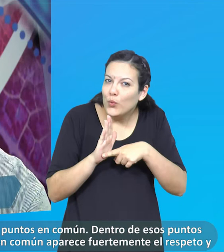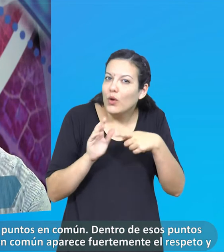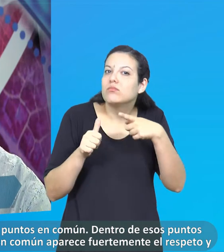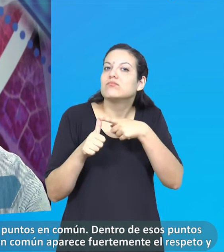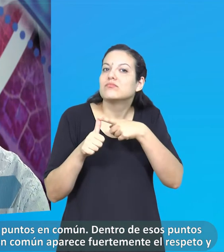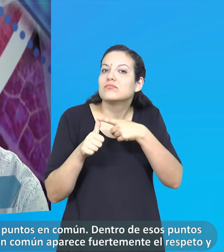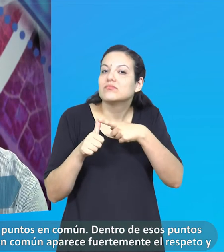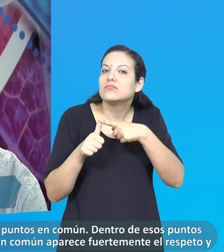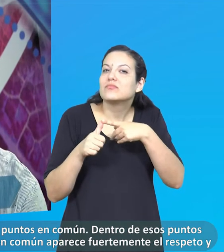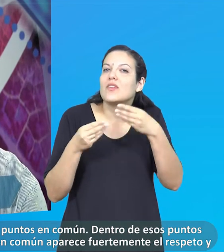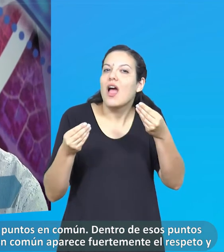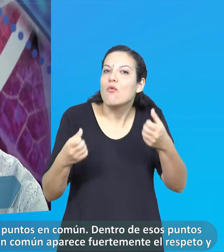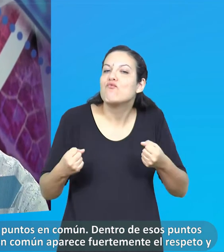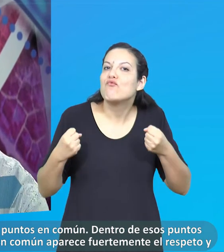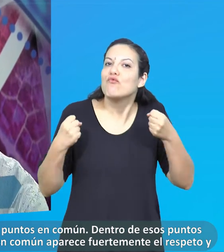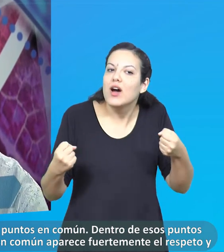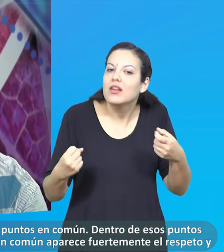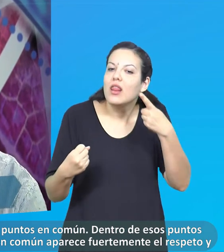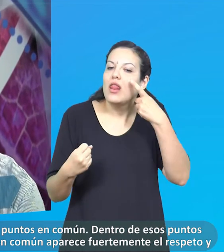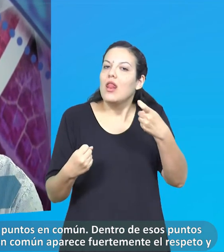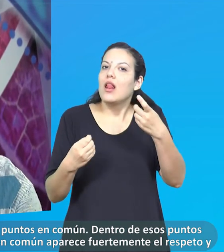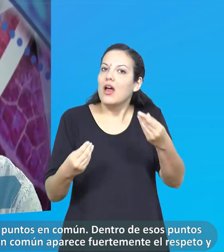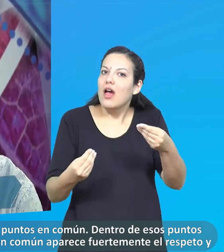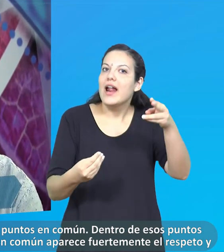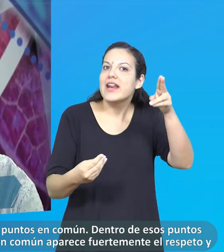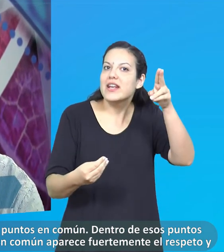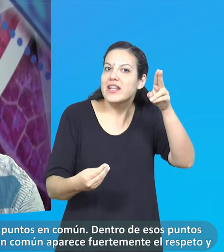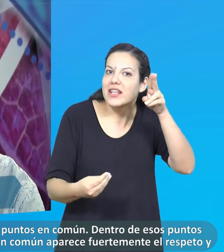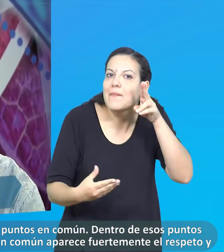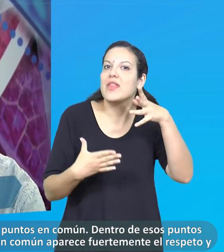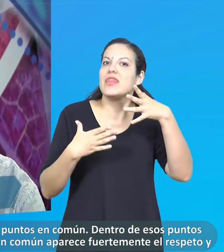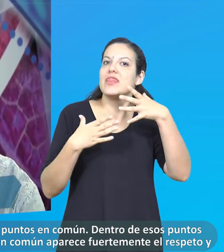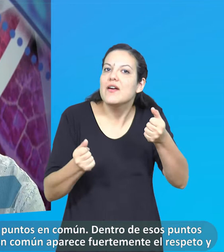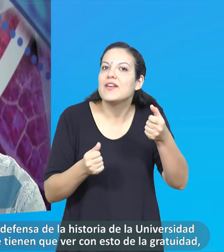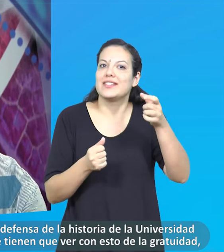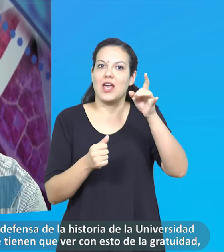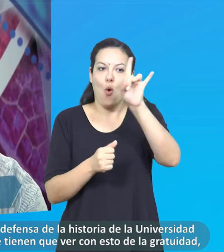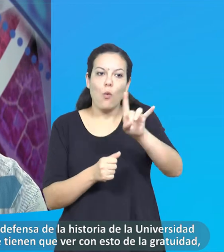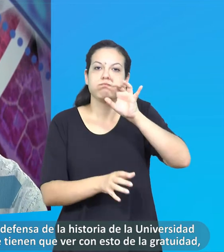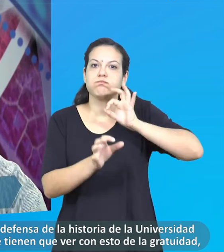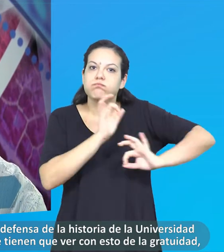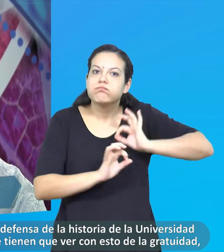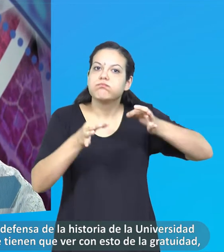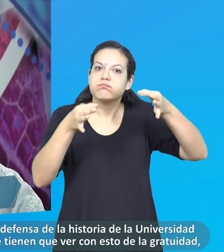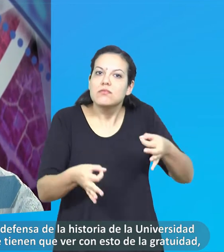común aparece fuertemente el respeto y la defensa de la historia de la Universidad que